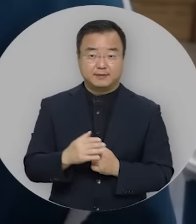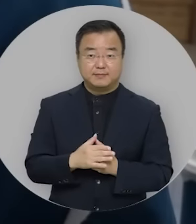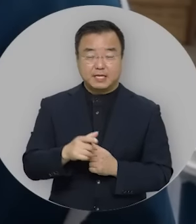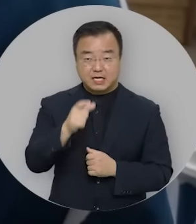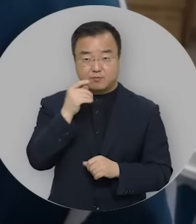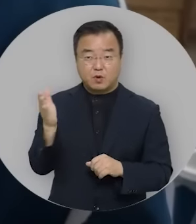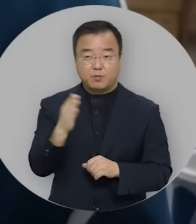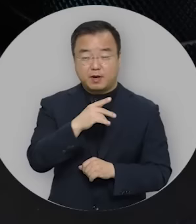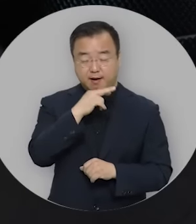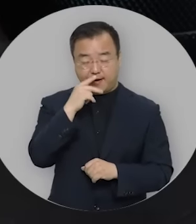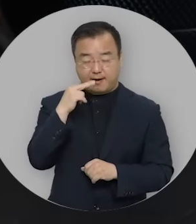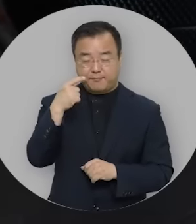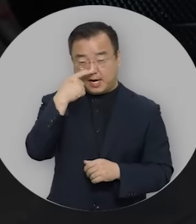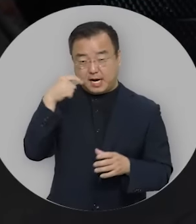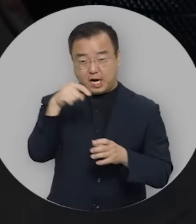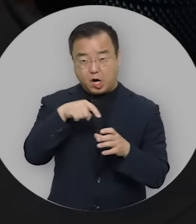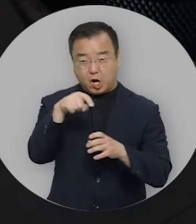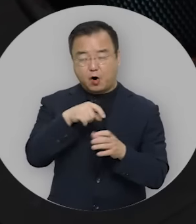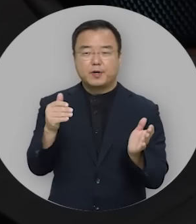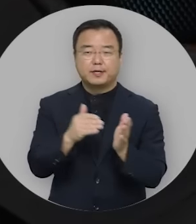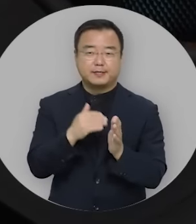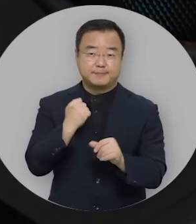음료부터 향긋한 커피까지 뚝딱.